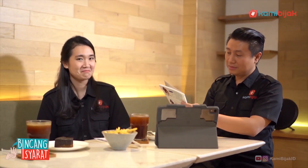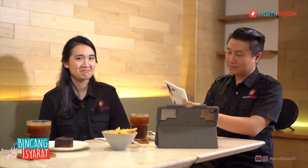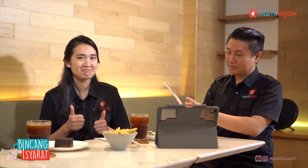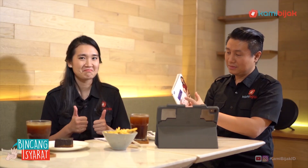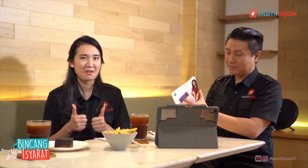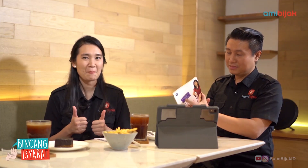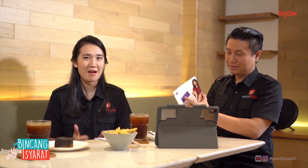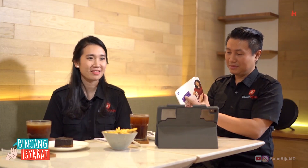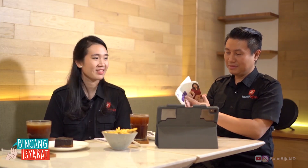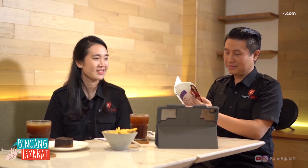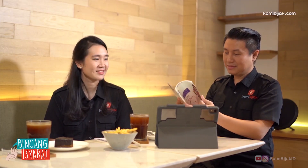Hebat!